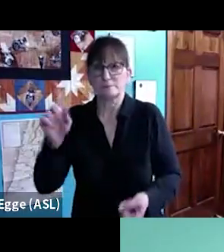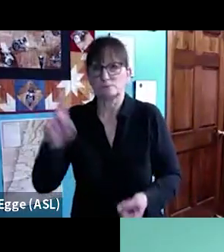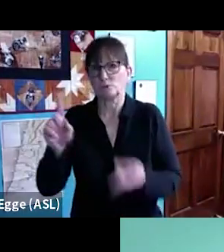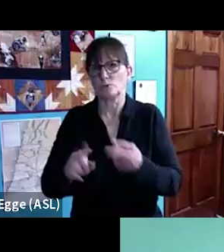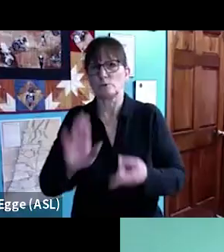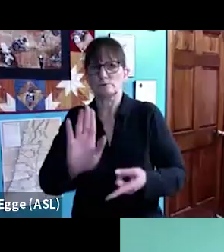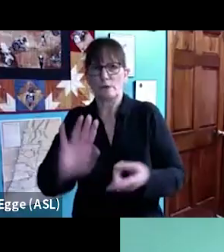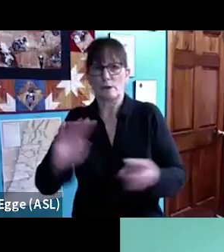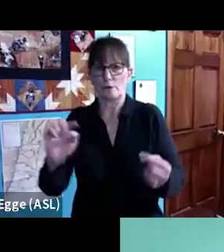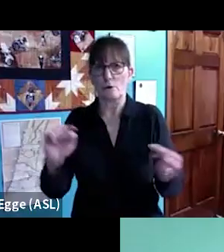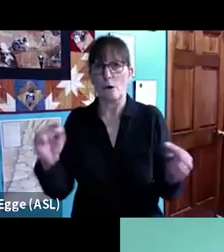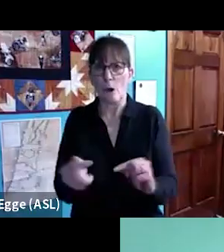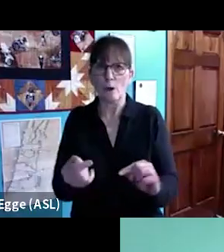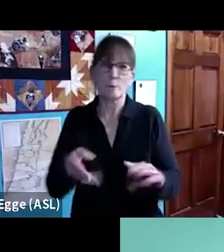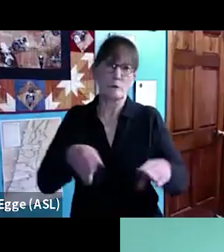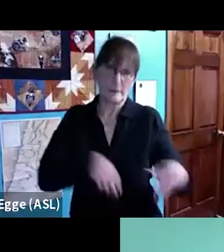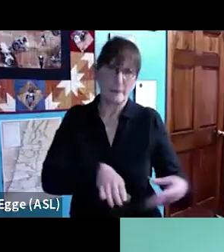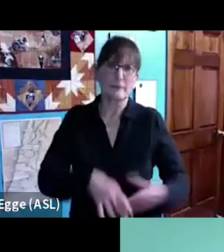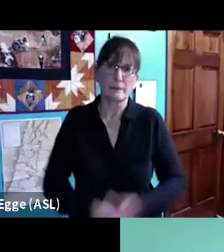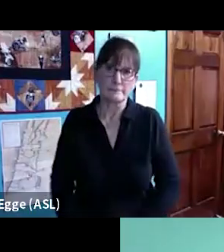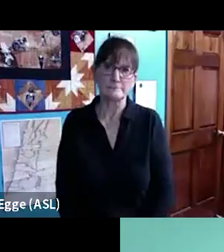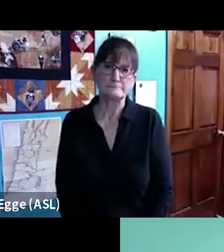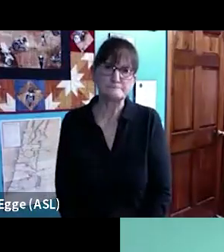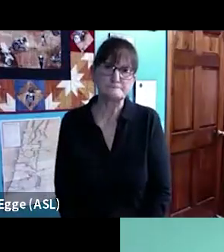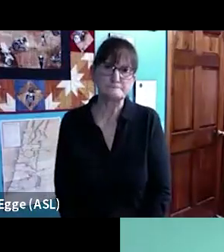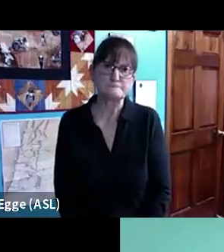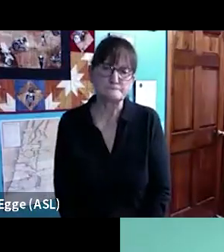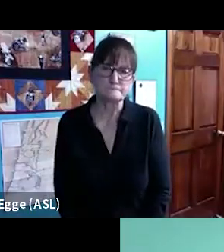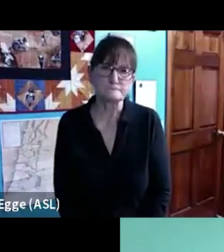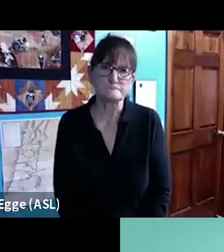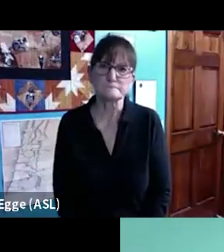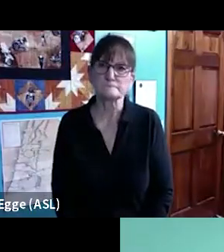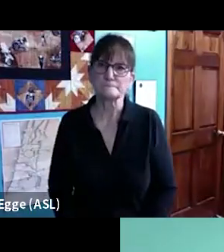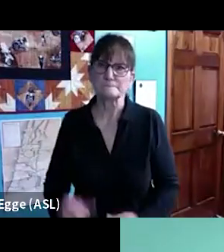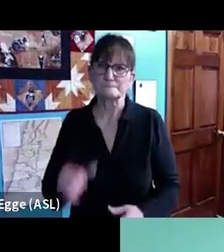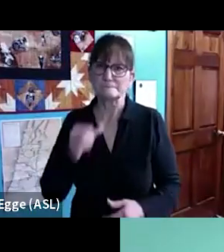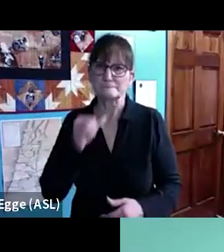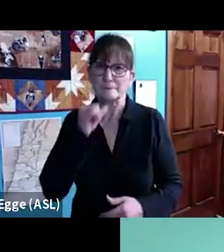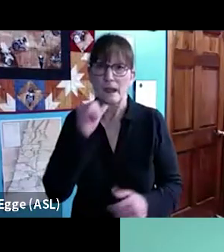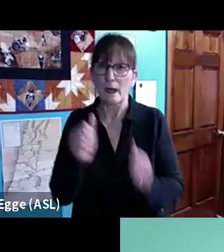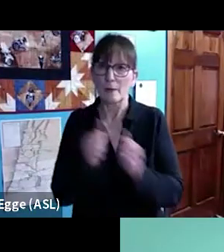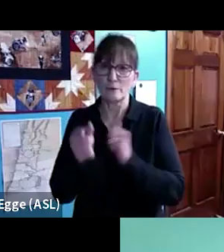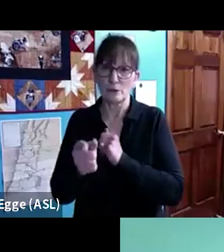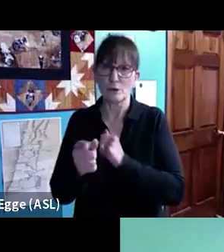sobre cómo eso ha hecho tu trabajo, Zuzanna, más efectivo al utilizar ERE?